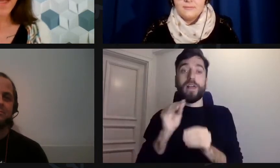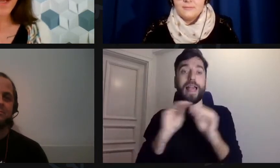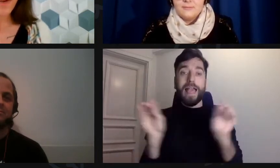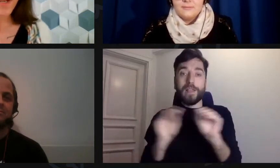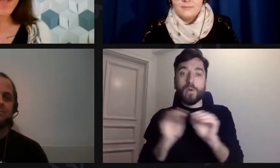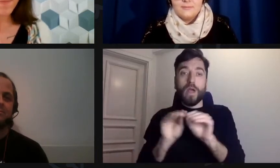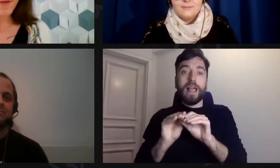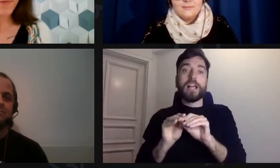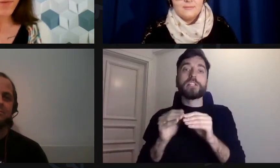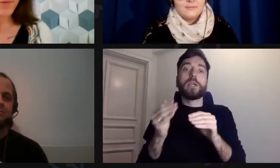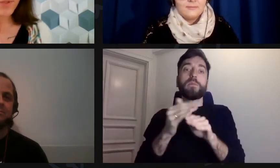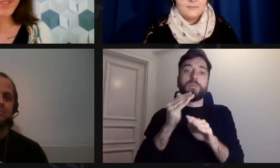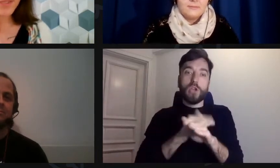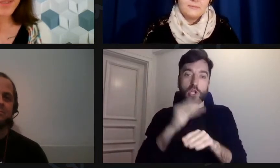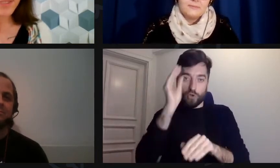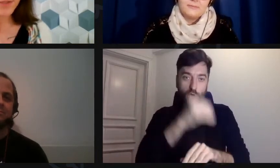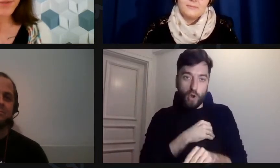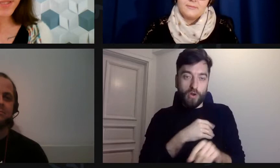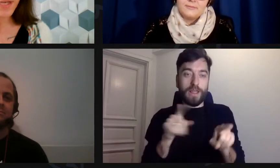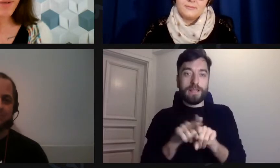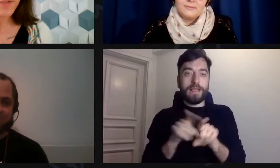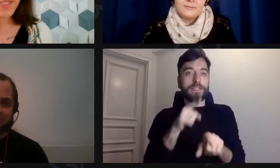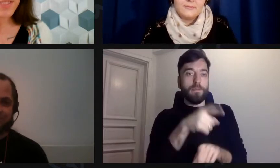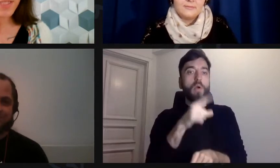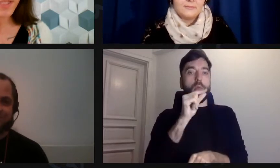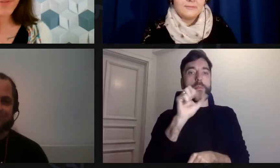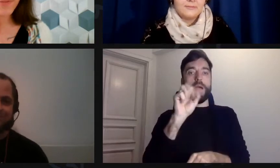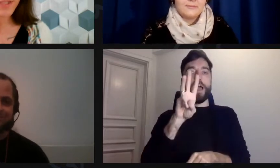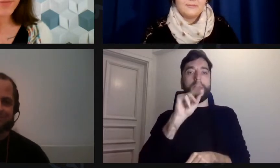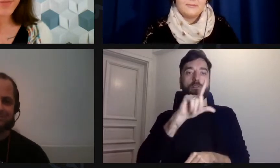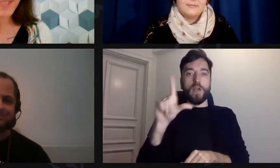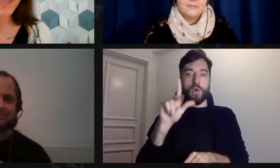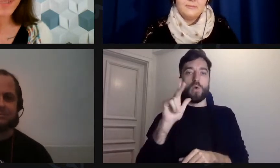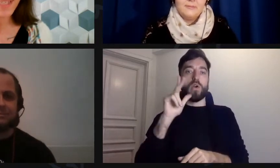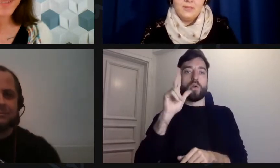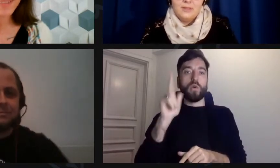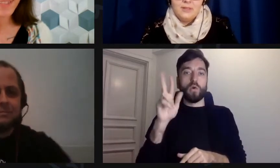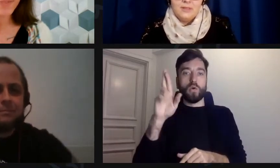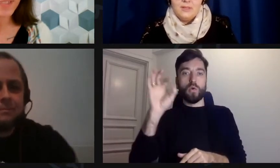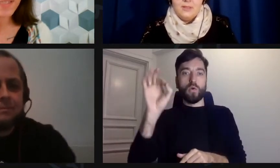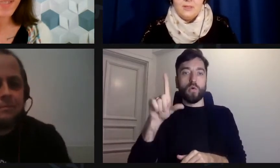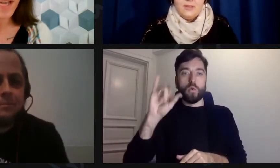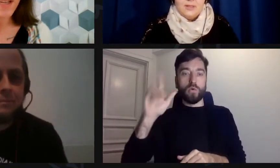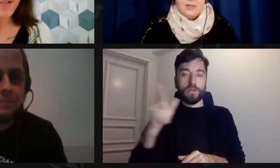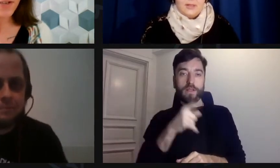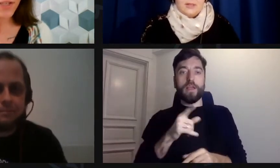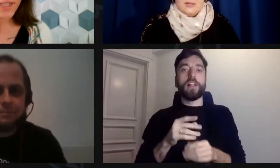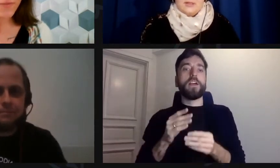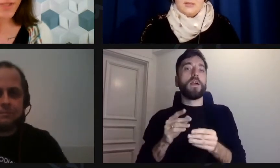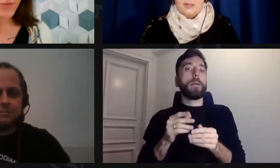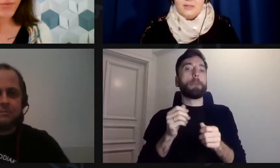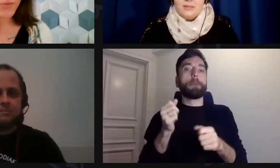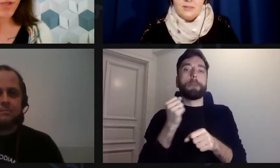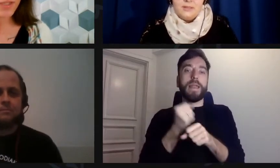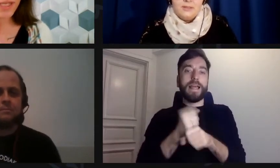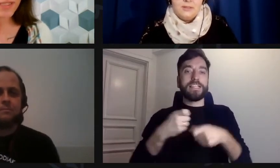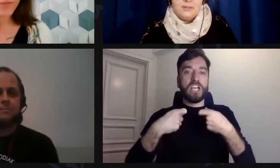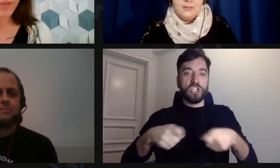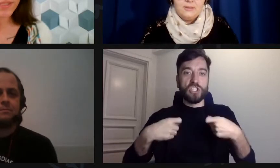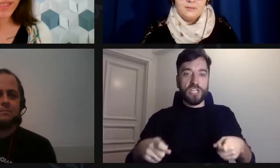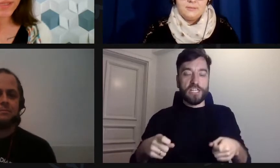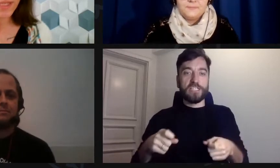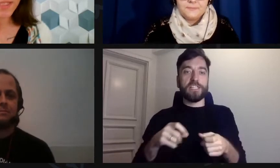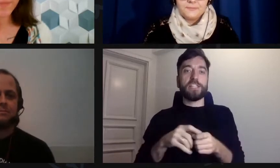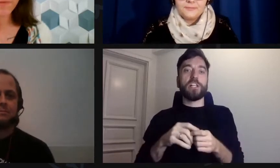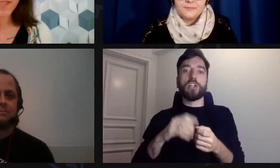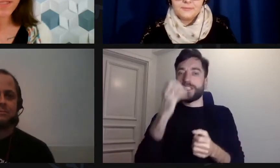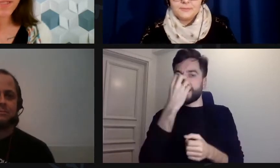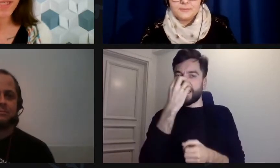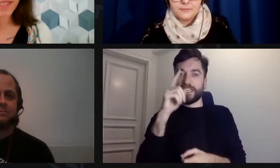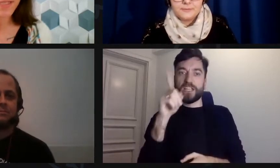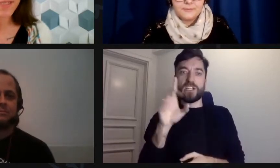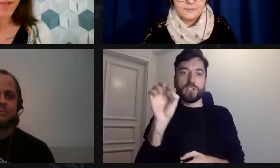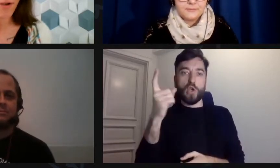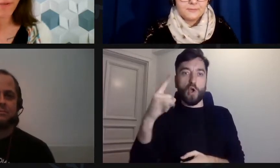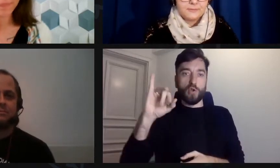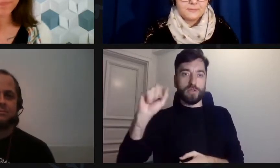Paweł królik, który działa w Szczecinie w fundacji antygrawitacja i cyrku zodiak, gdzie prowadzi zajęcia cyrkowe.